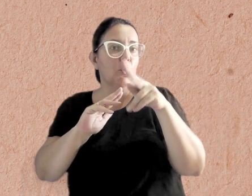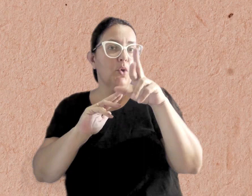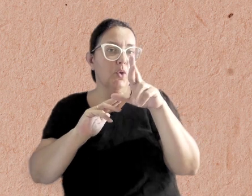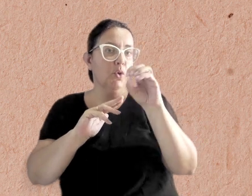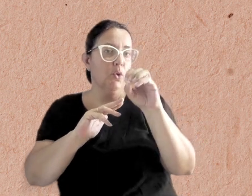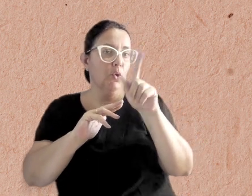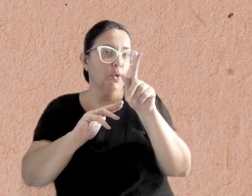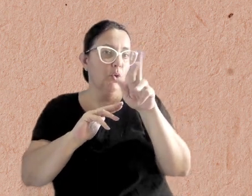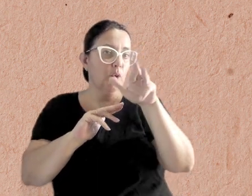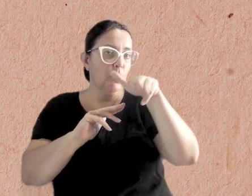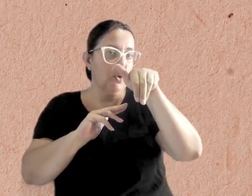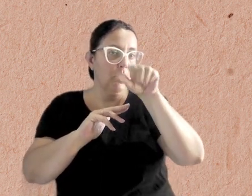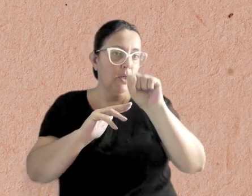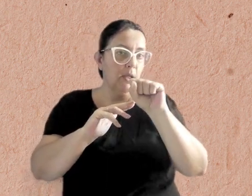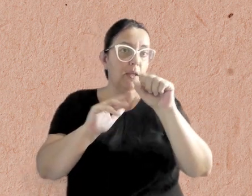Seus subsídios teóricos foram: